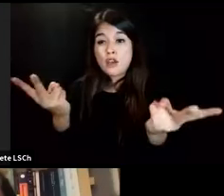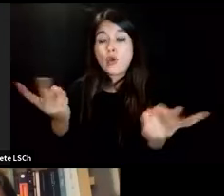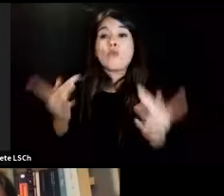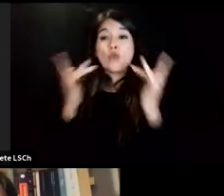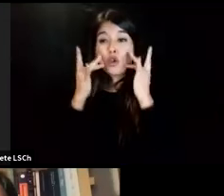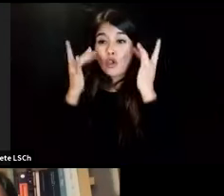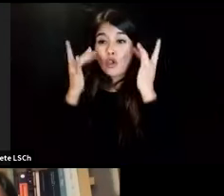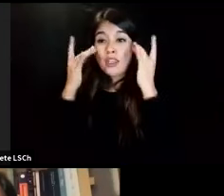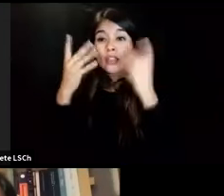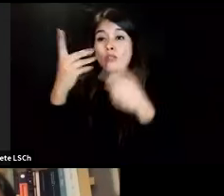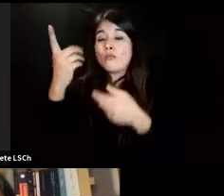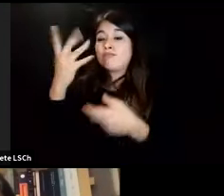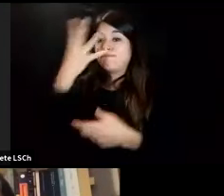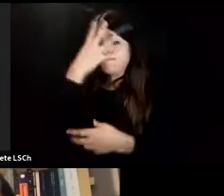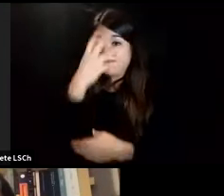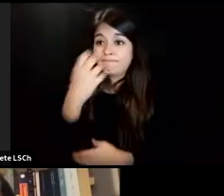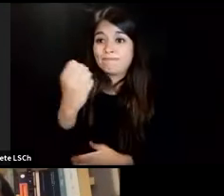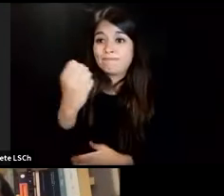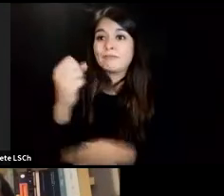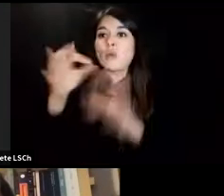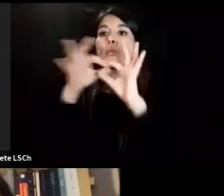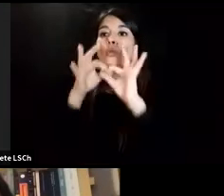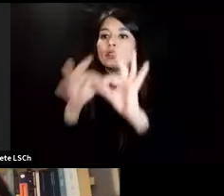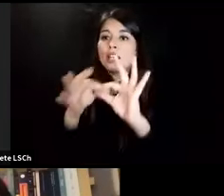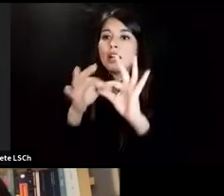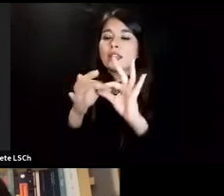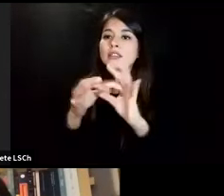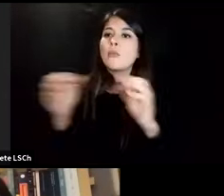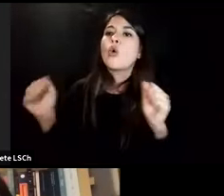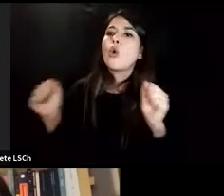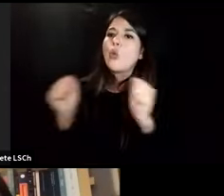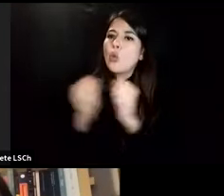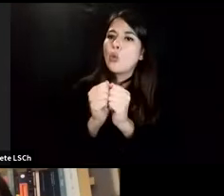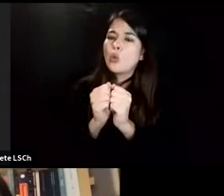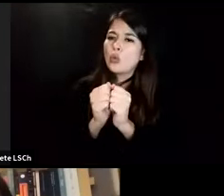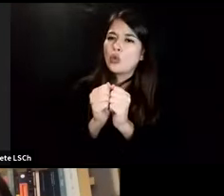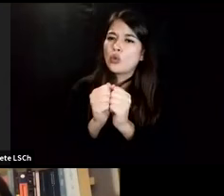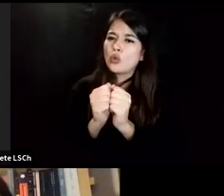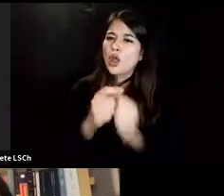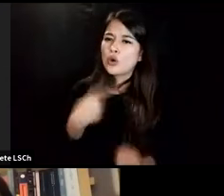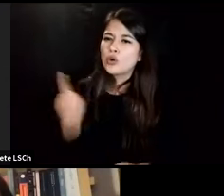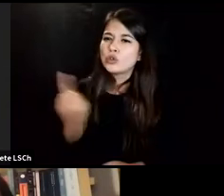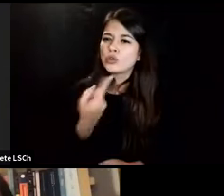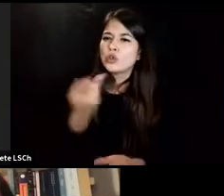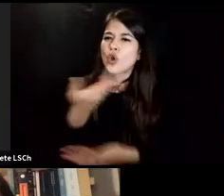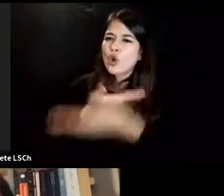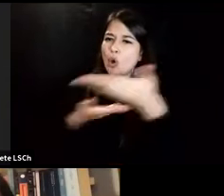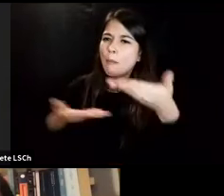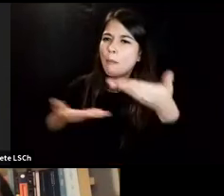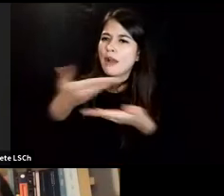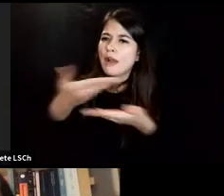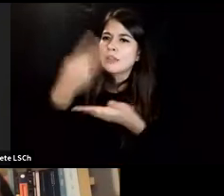con nosotros por compartir tu propia experiencia y abrirnos otra experiencia